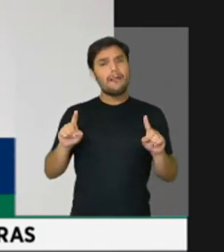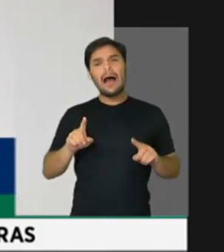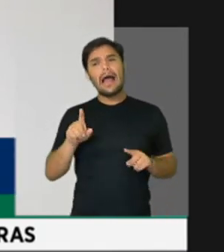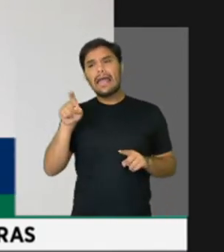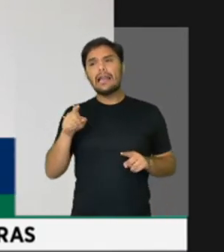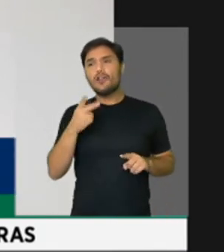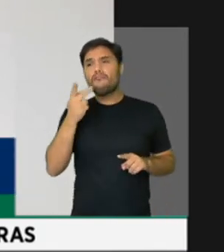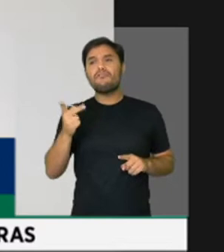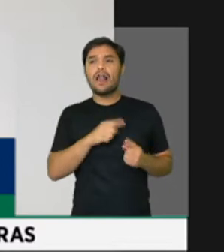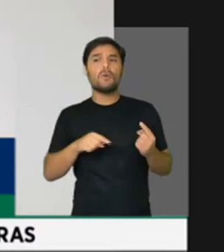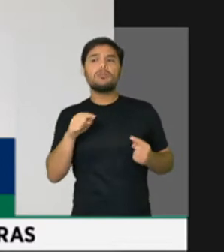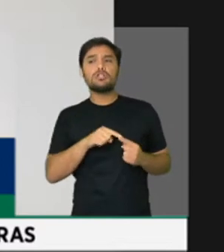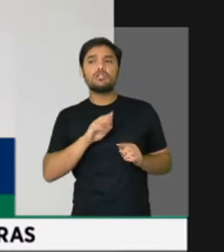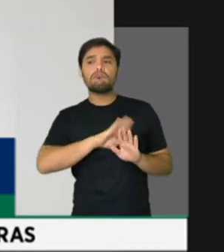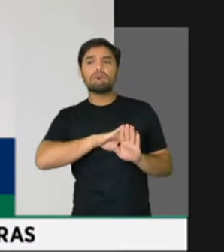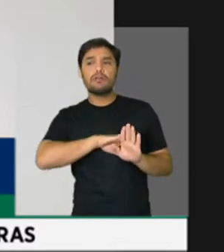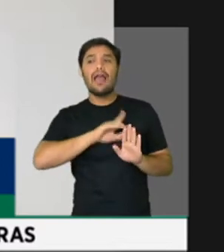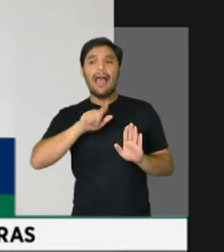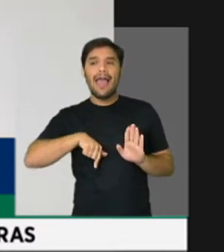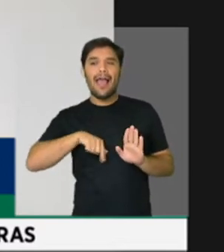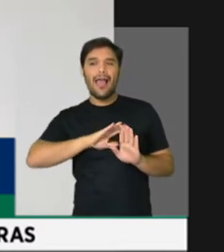PRIVADA UM SETOR QUE ABSOLUTAMENTE ESTRATÉGICO PRO PAÍS, QUE SOMENTE NOS